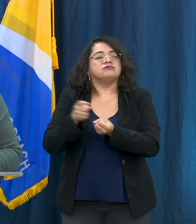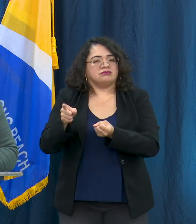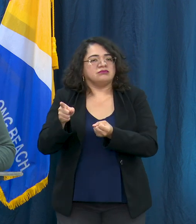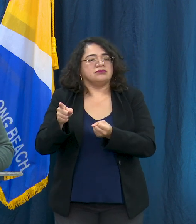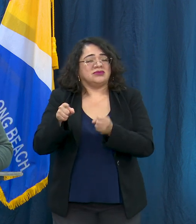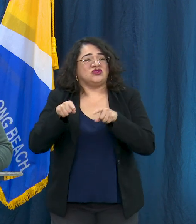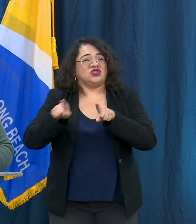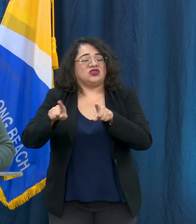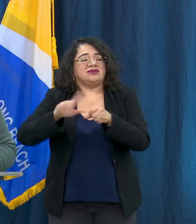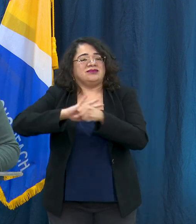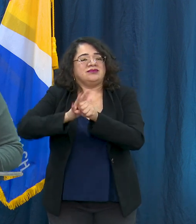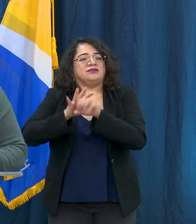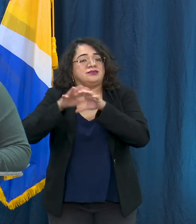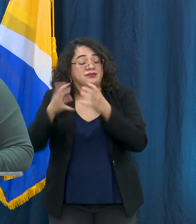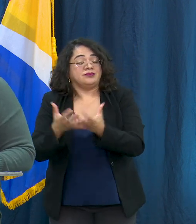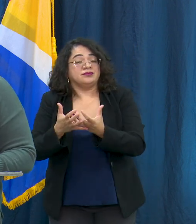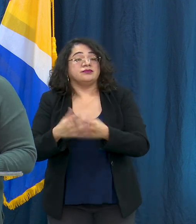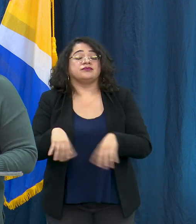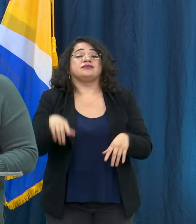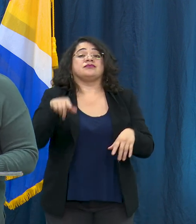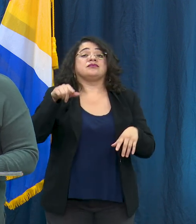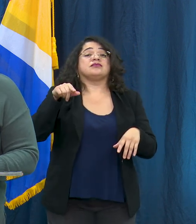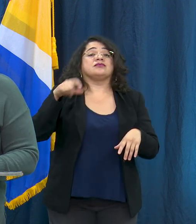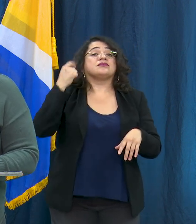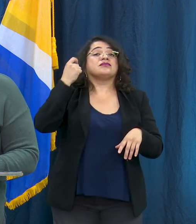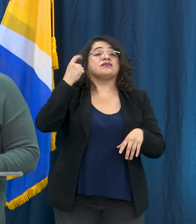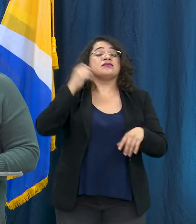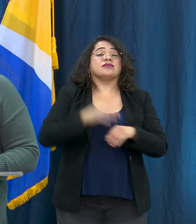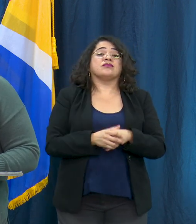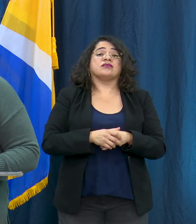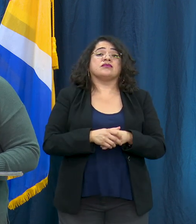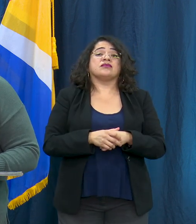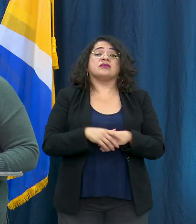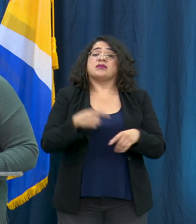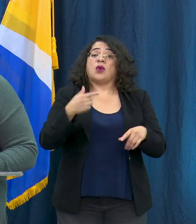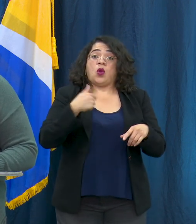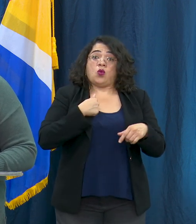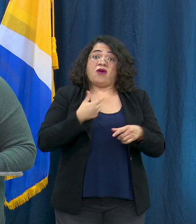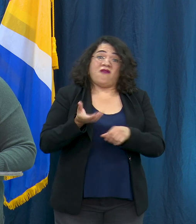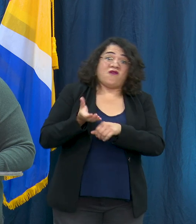estos centros de dez a parados yo no podemos for sarana DK yaga estos lugar